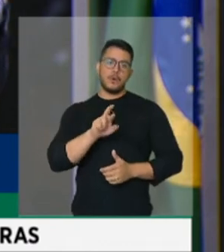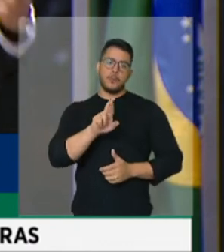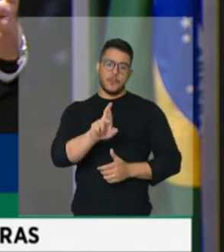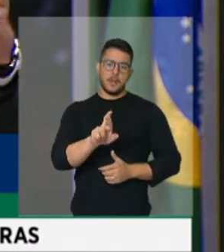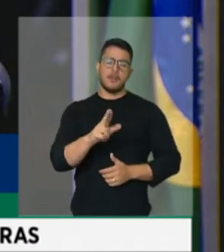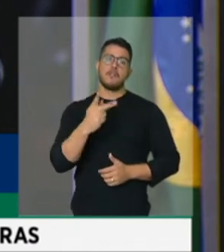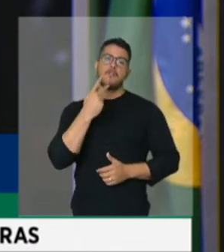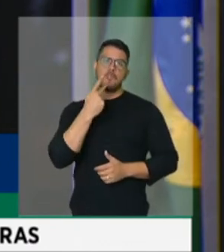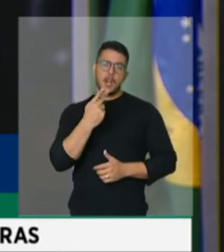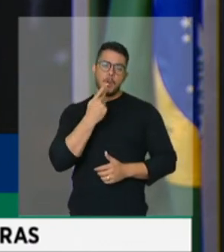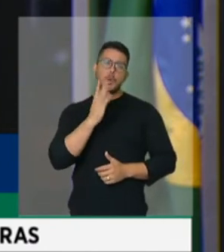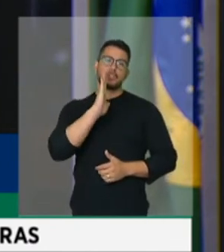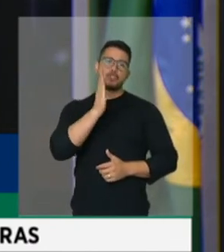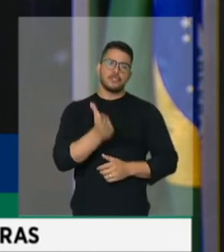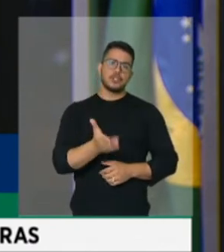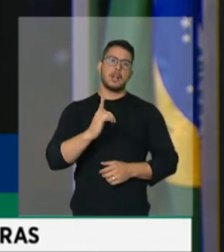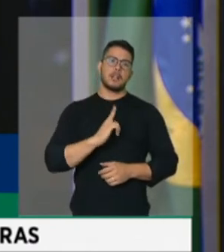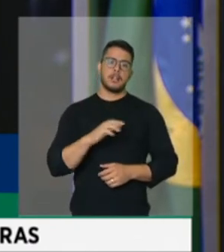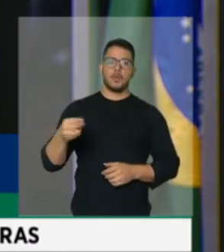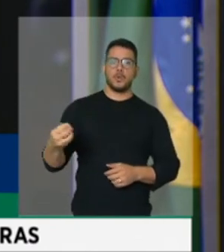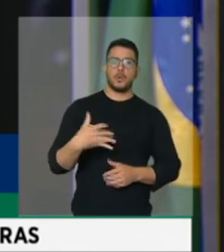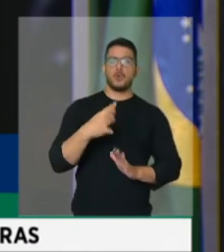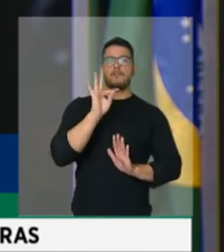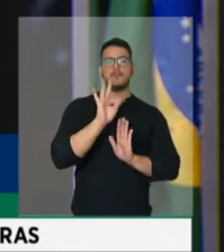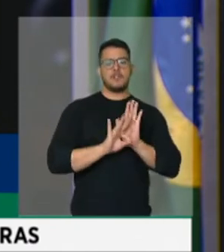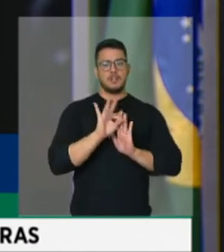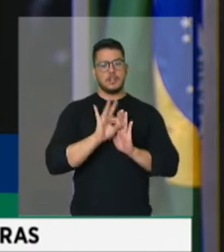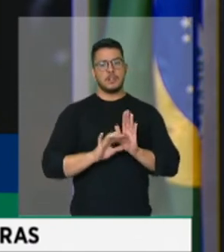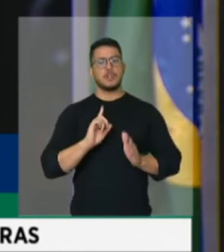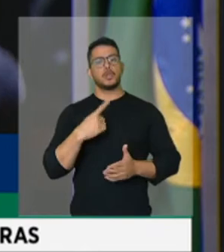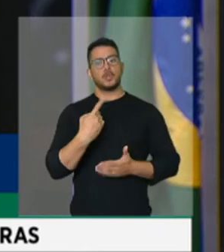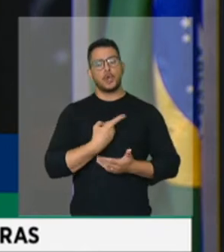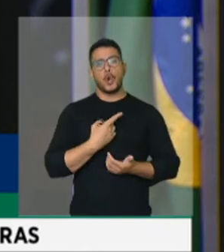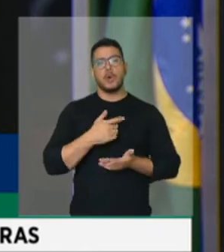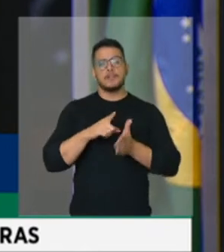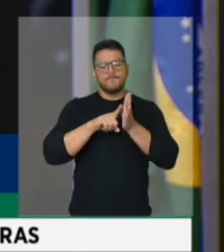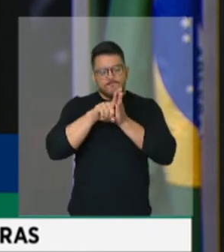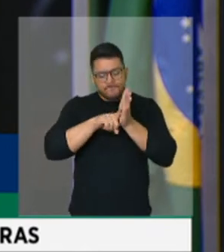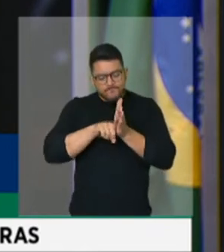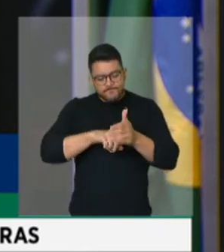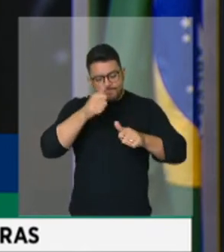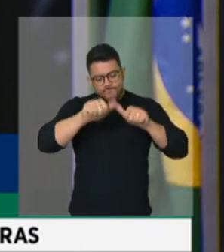O NOVO TEXTO DO RELATOR, PARA A GENTE DEBATER... EM CIMA DO NOVO TEXTO, AGRADECEMOS O RELATOR... ELMAR, POR JÁ